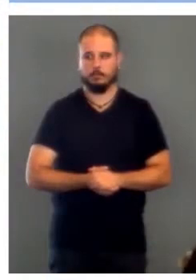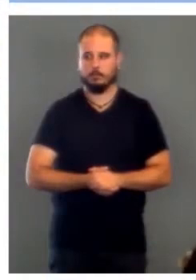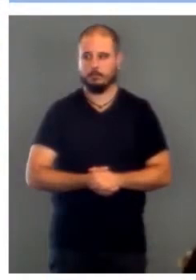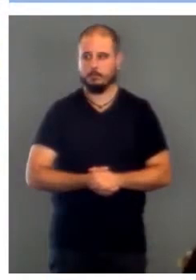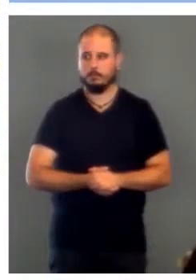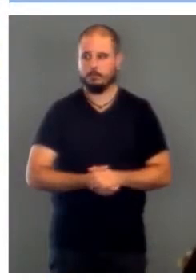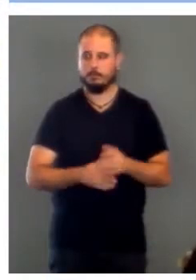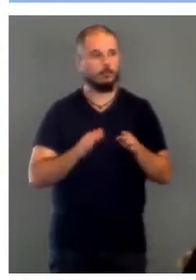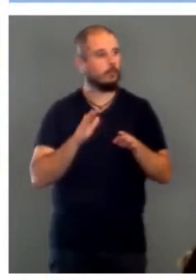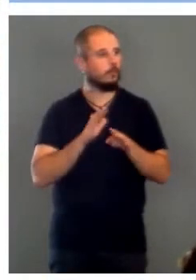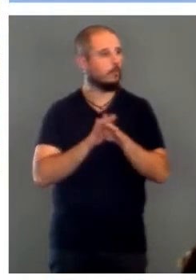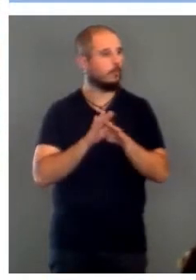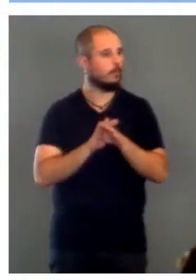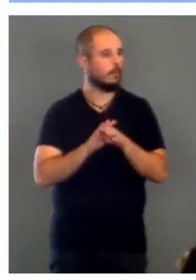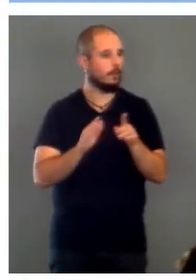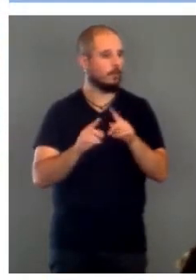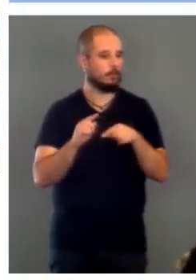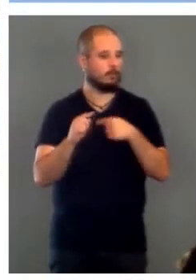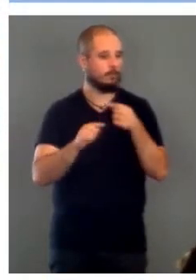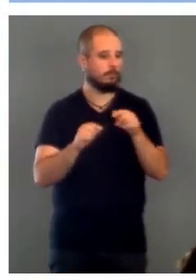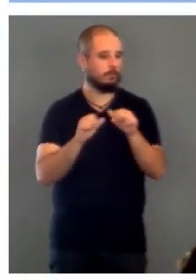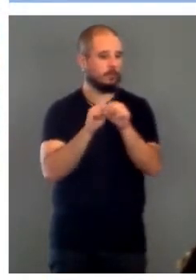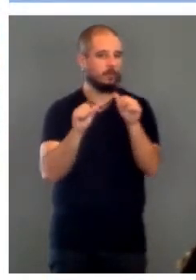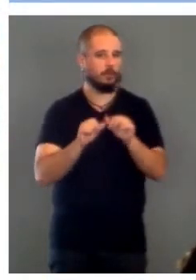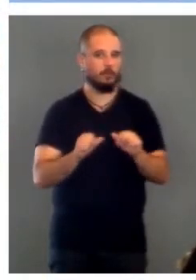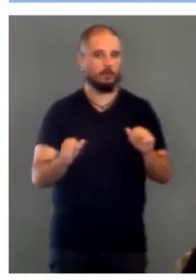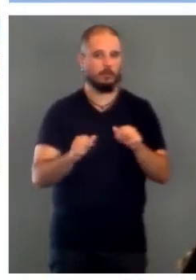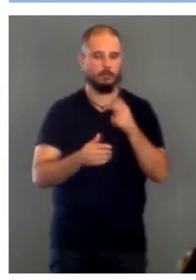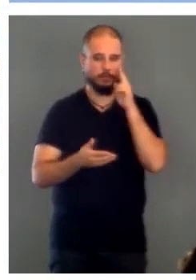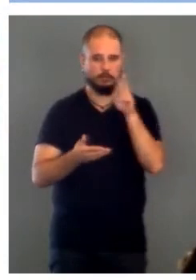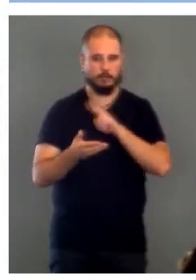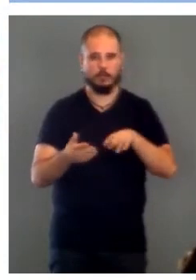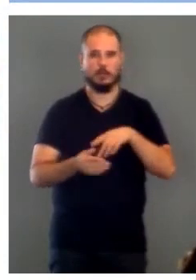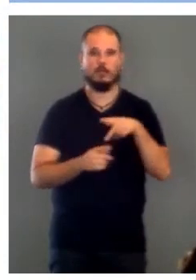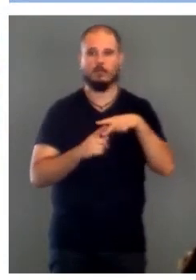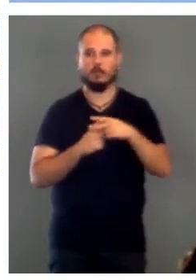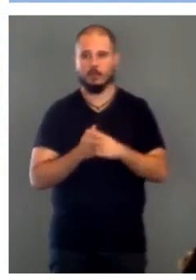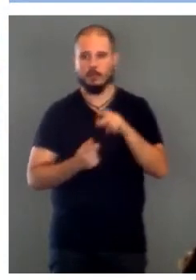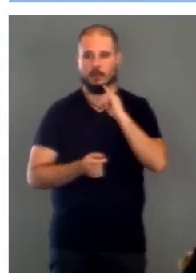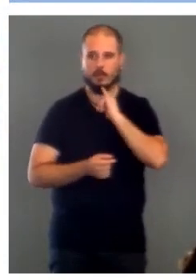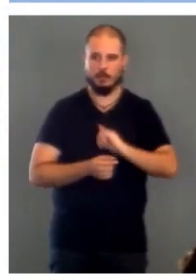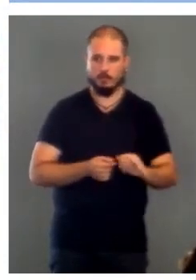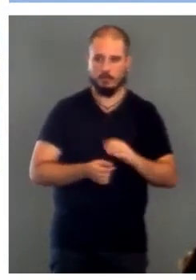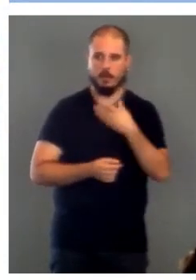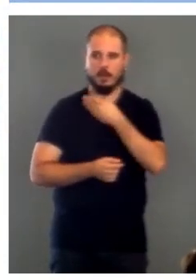Seguimos ahora con la siguiente modalidad esta la tengo que leer eh aglutina fontanería electricidad calefacción climatización gas y